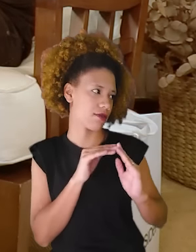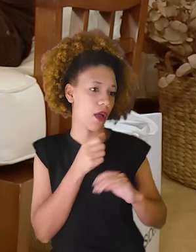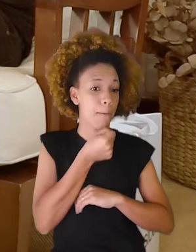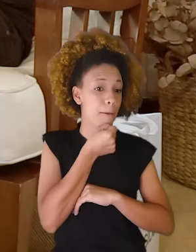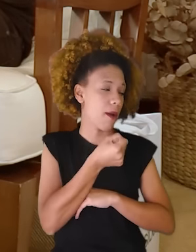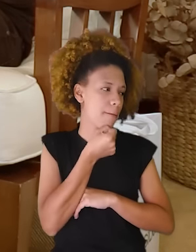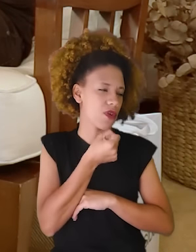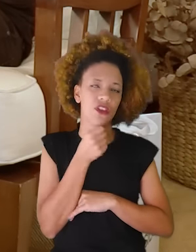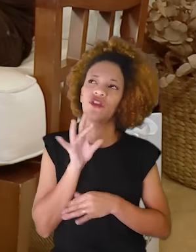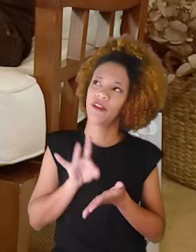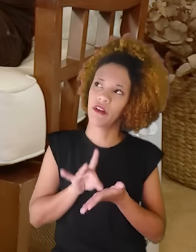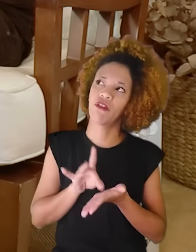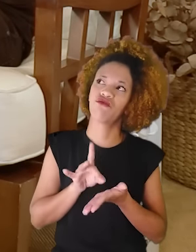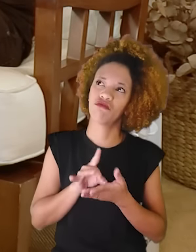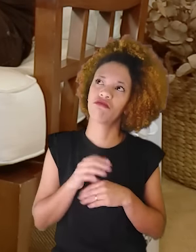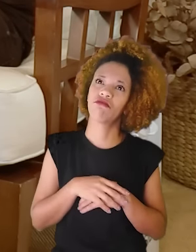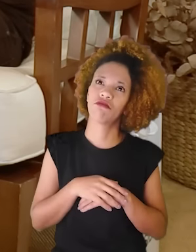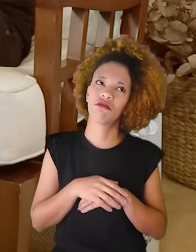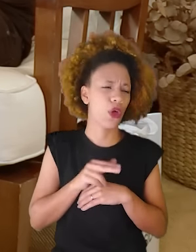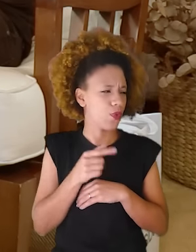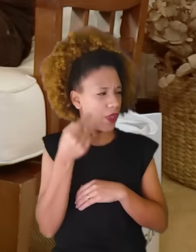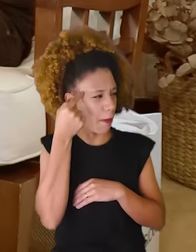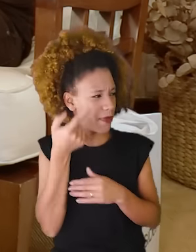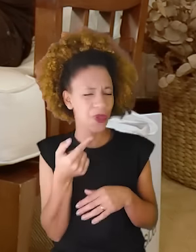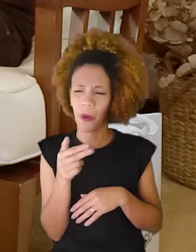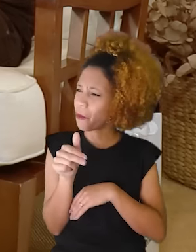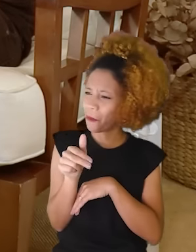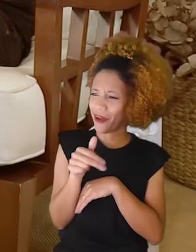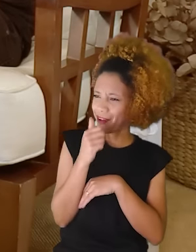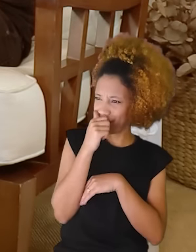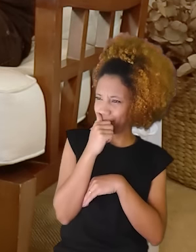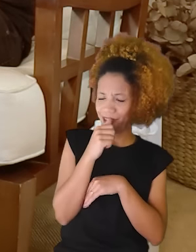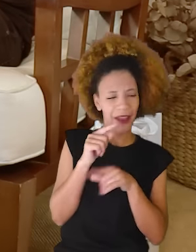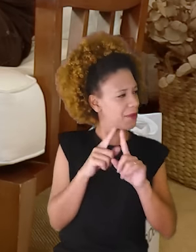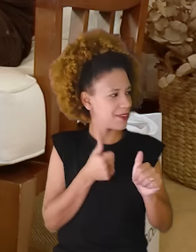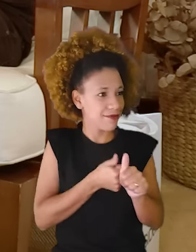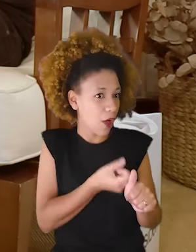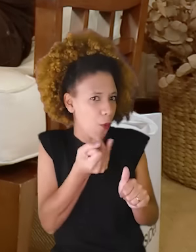uma reportagem notícia É verdade você nca parou para pensar nisso que gente que te segue velho